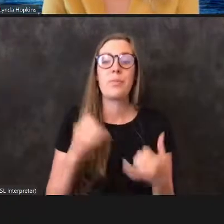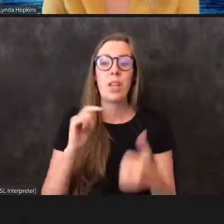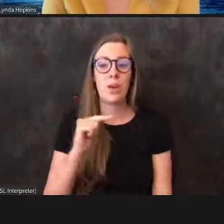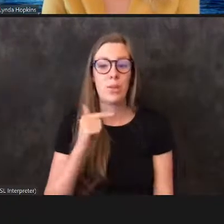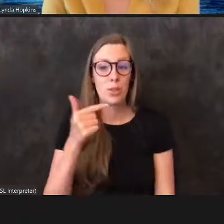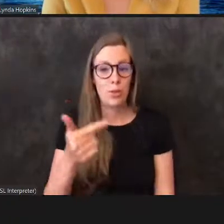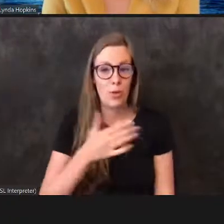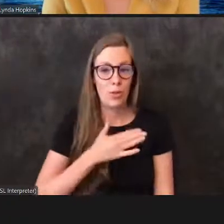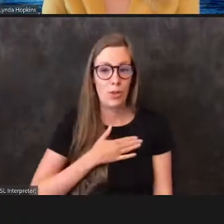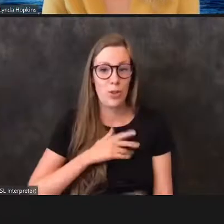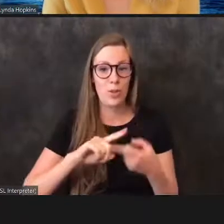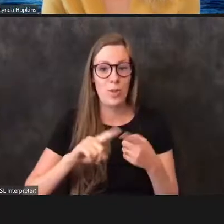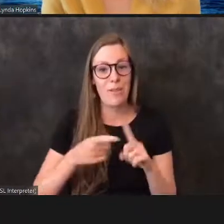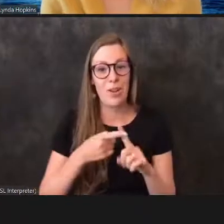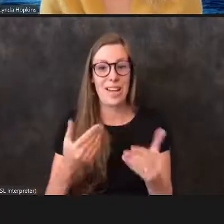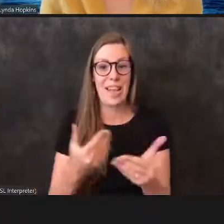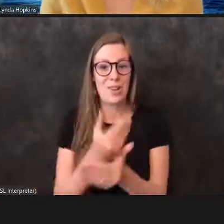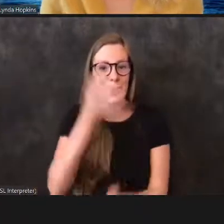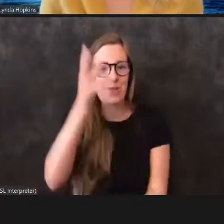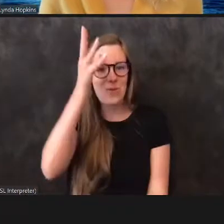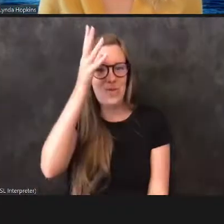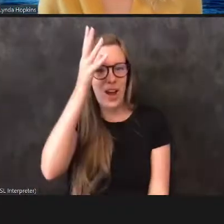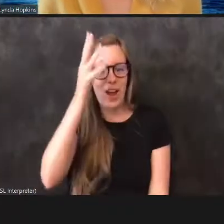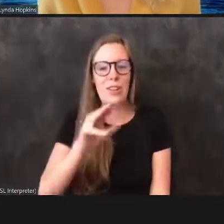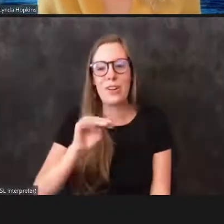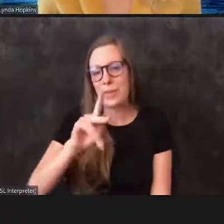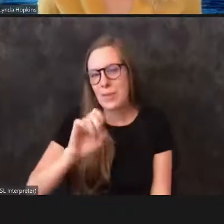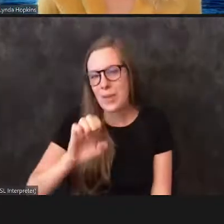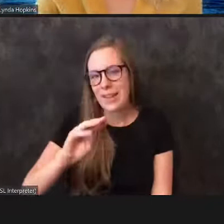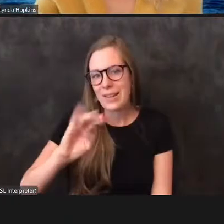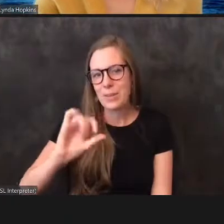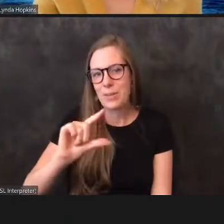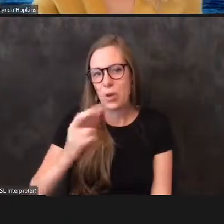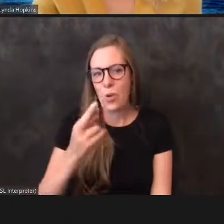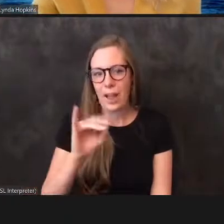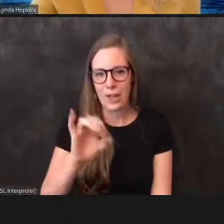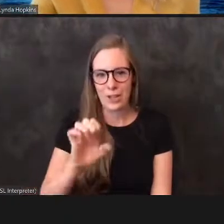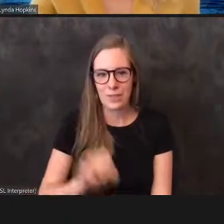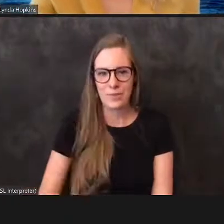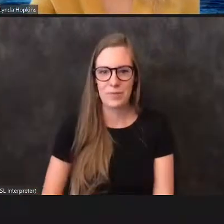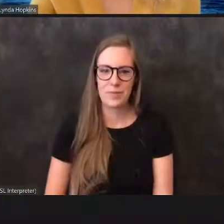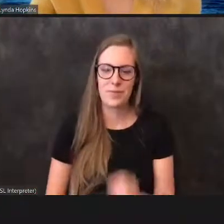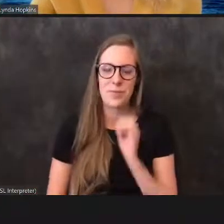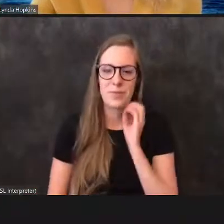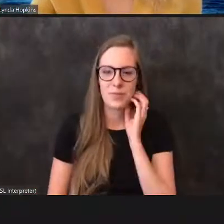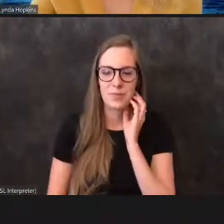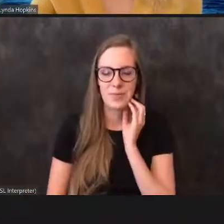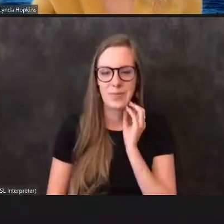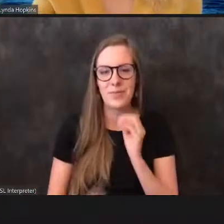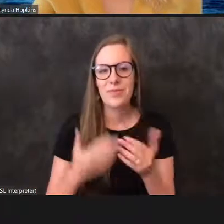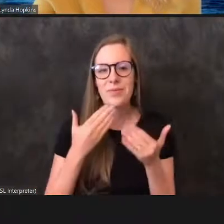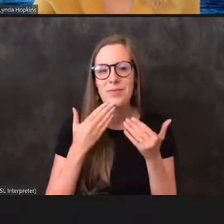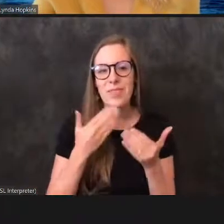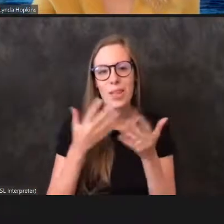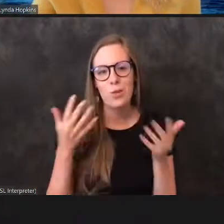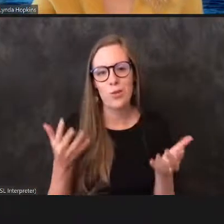En este momento quiero entregarle a mi amigo y nuevo padre Michael Ward, senador estatal. Gracias Supervisor Rabbit.